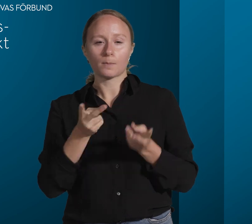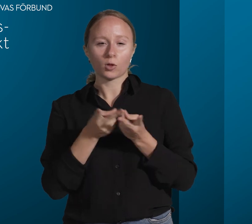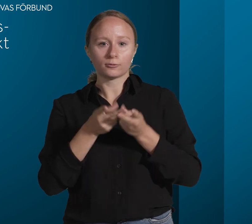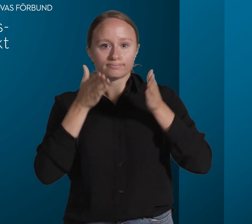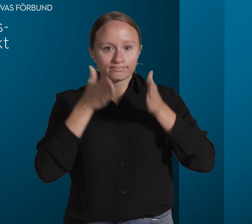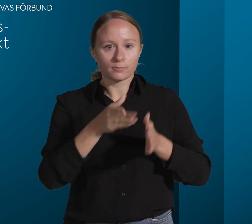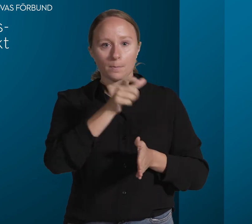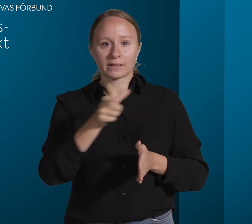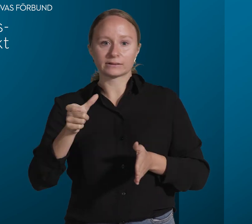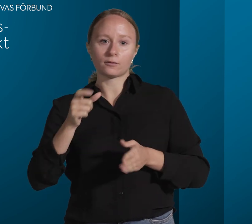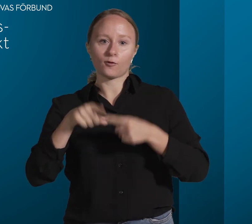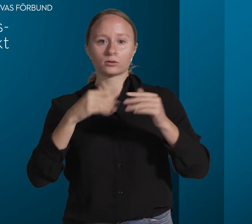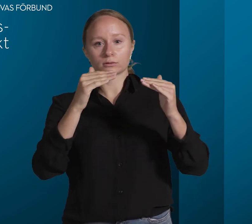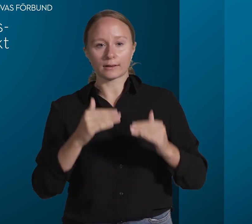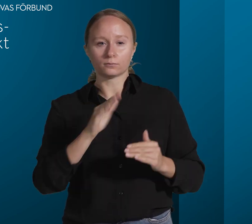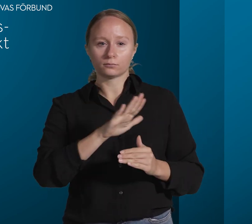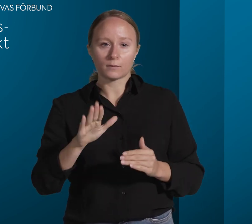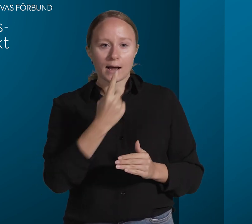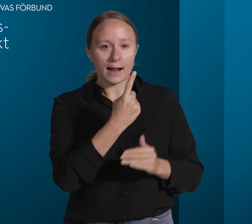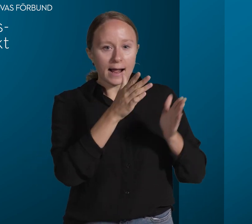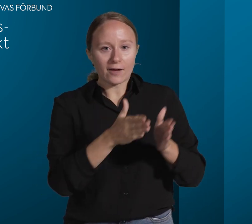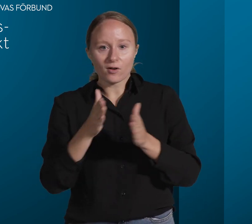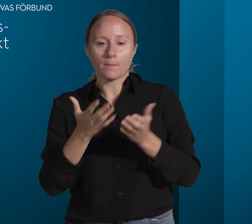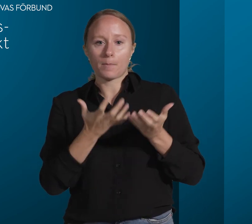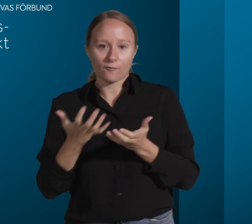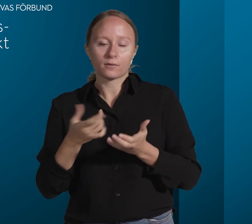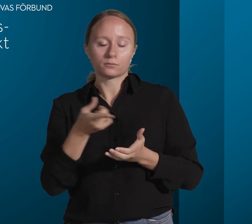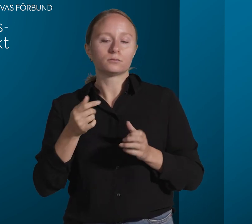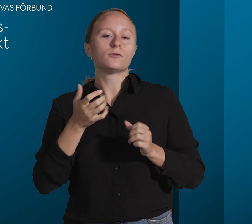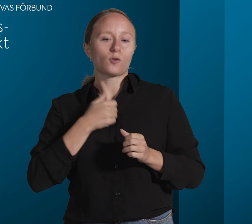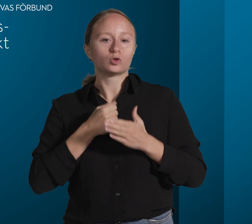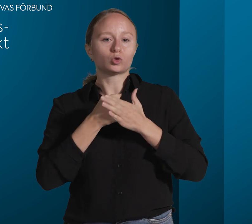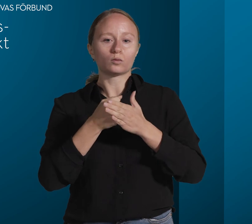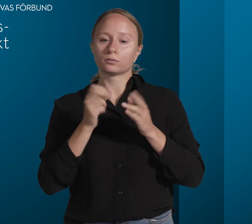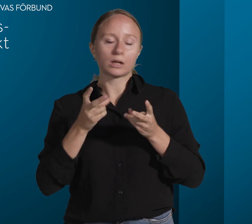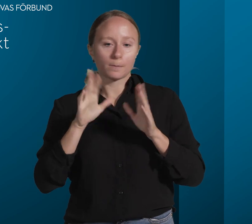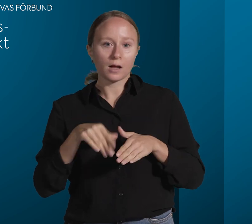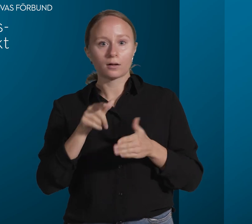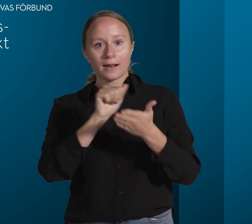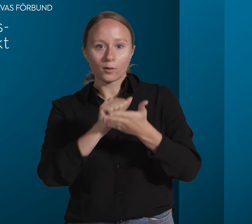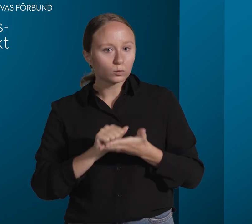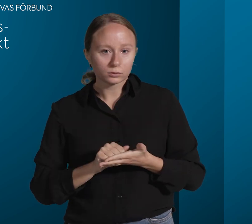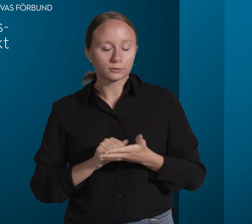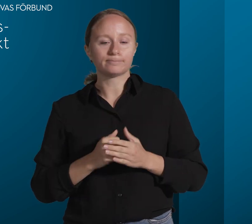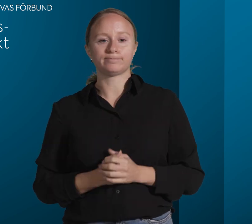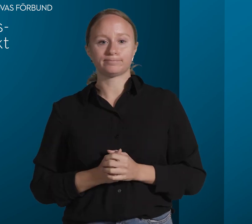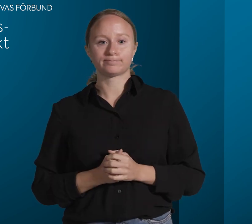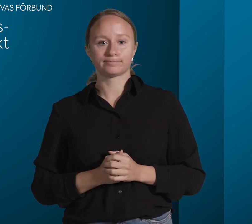Den bygger på tanken att personer med funktionsnedsättning, - oavsett diagnos, ska få stöd utifrån sina individuella behov.